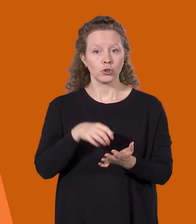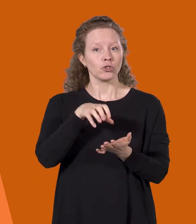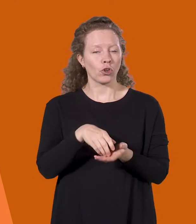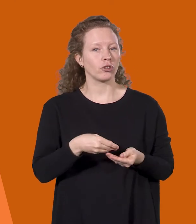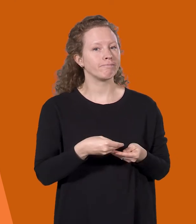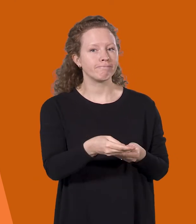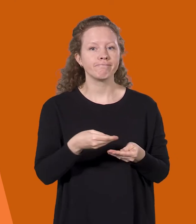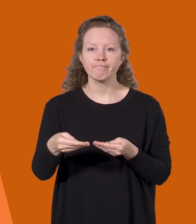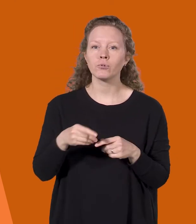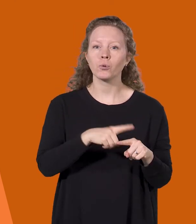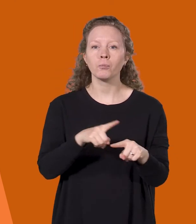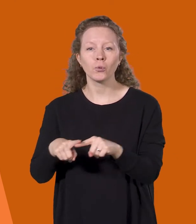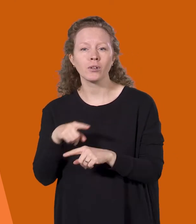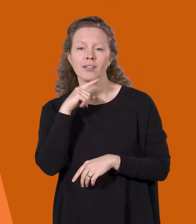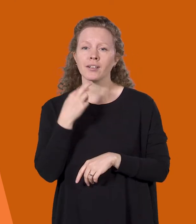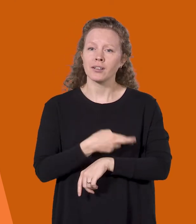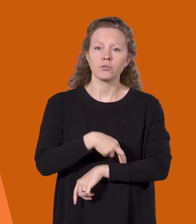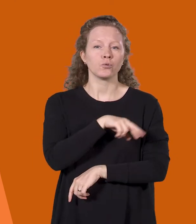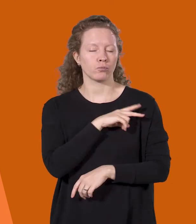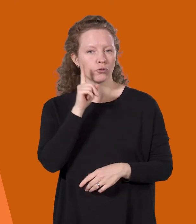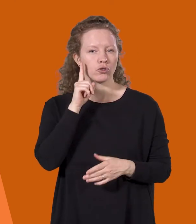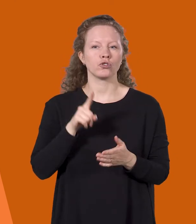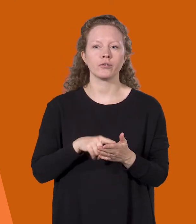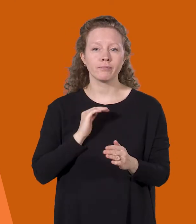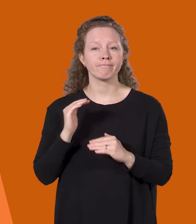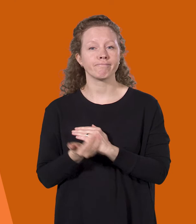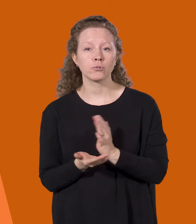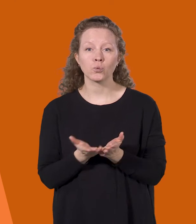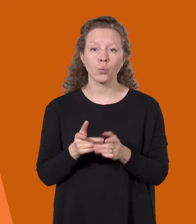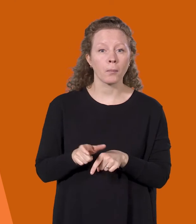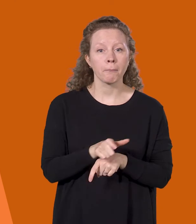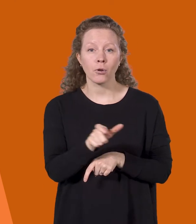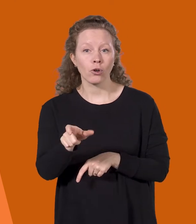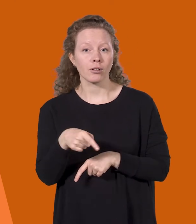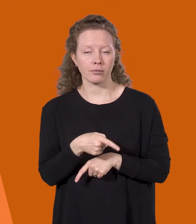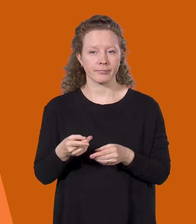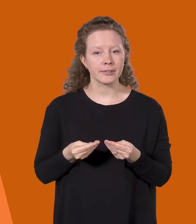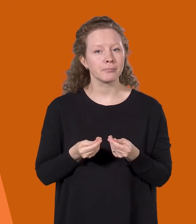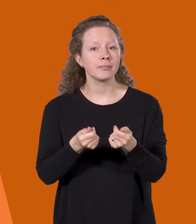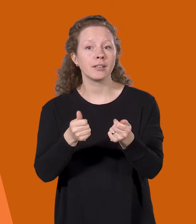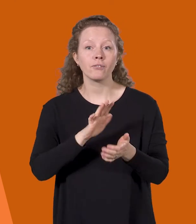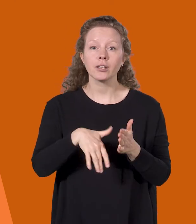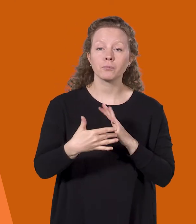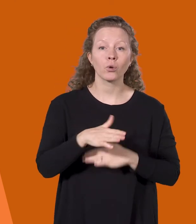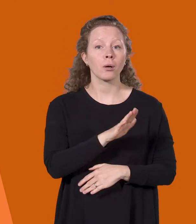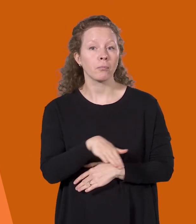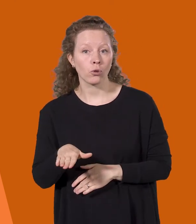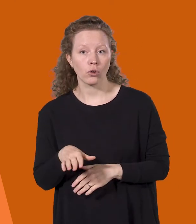Staten ska anvisa kommunerna tillräckliga resurser för att trygga en smidig skolbana för teckenspråkiga barn -